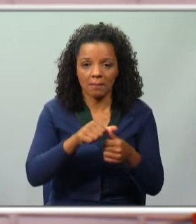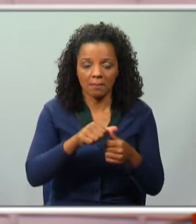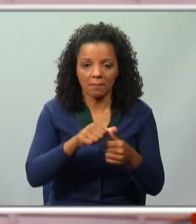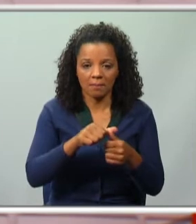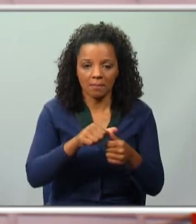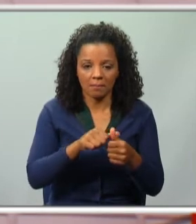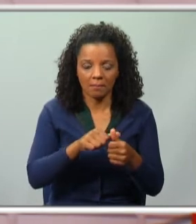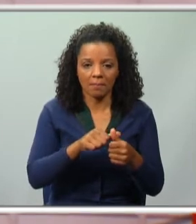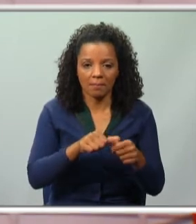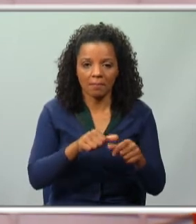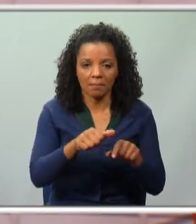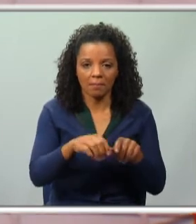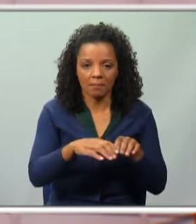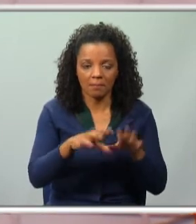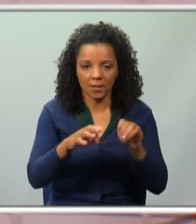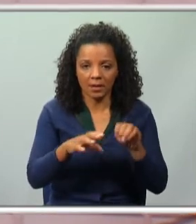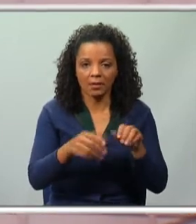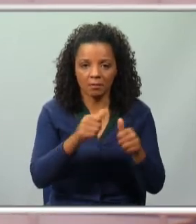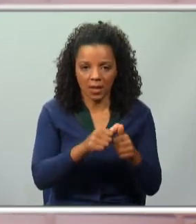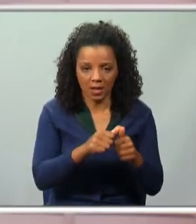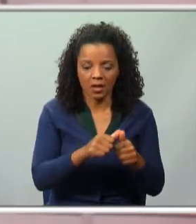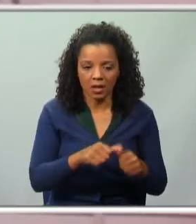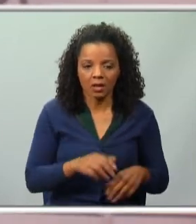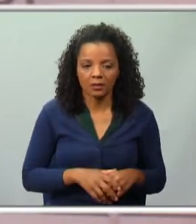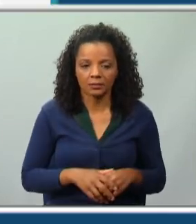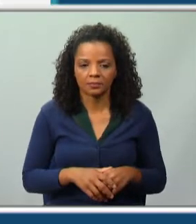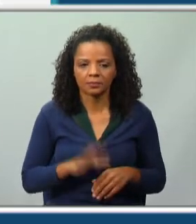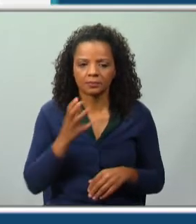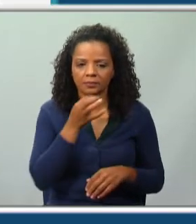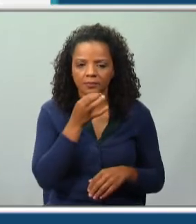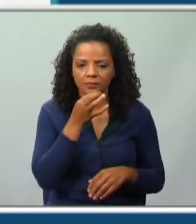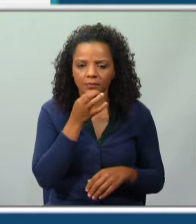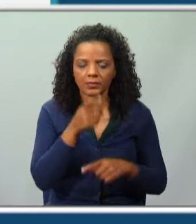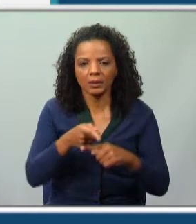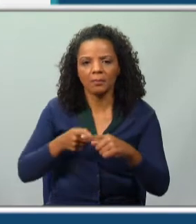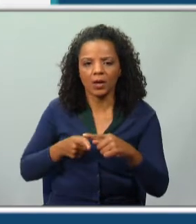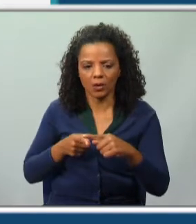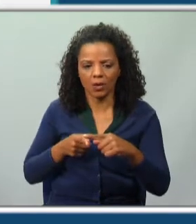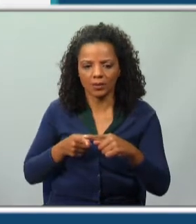seja que é uma peça de vestuário que aqui quando se refere a 6 horas a metade 無論是服裝這裡指的是 6 個半小時